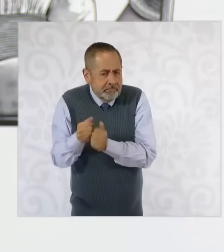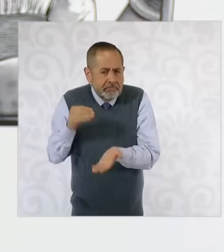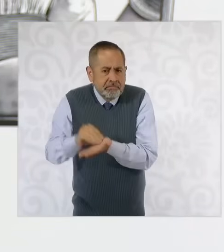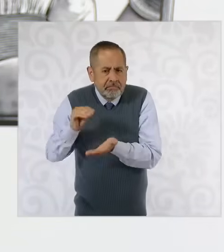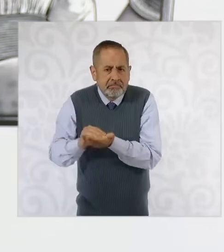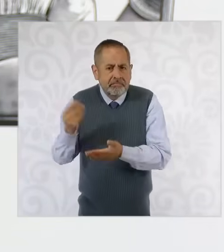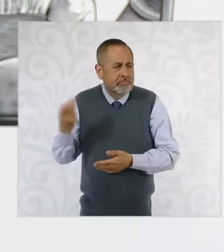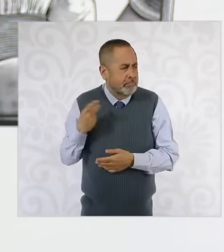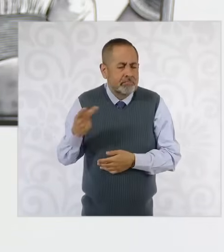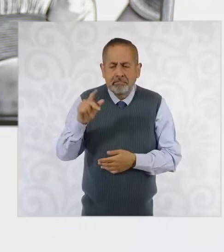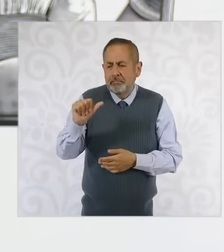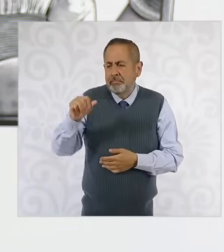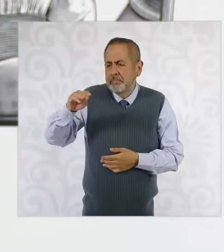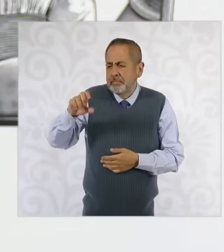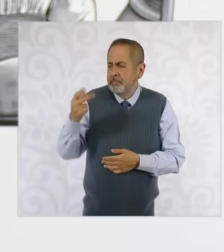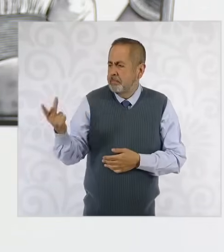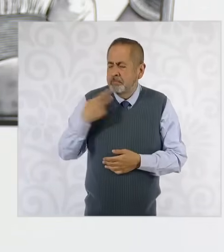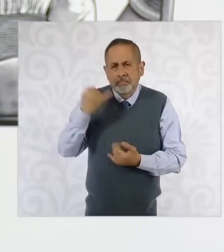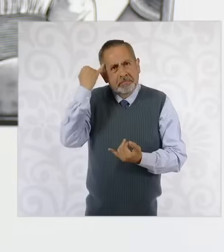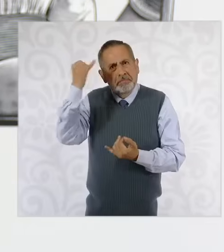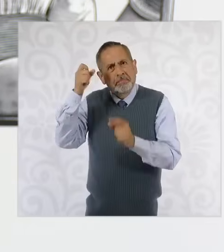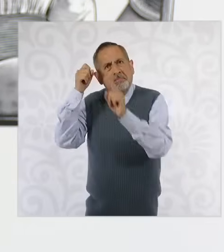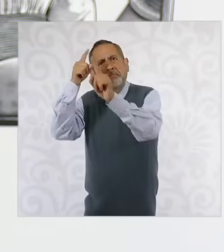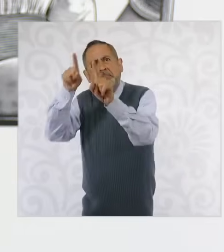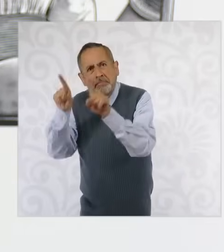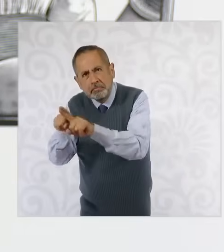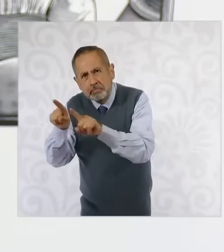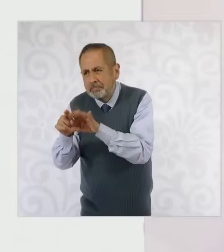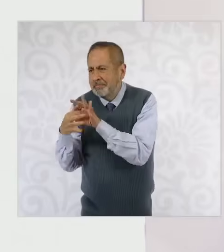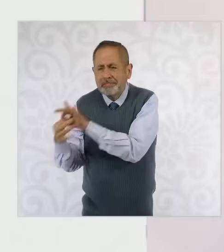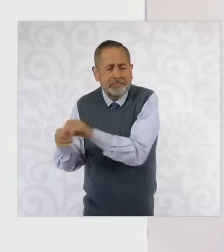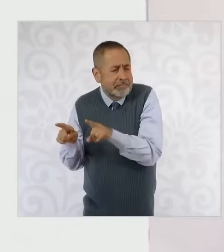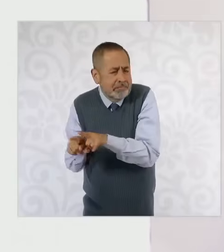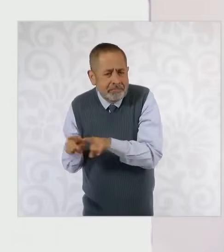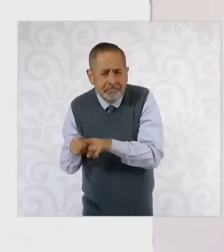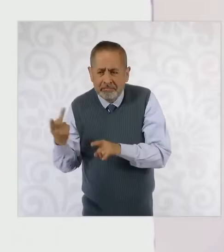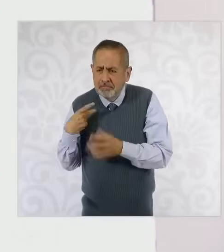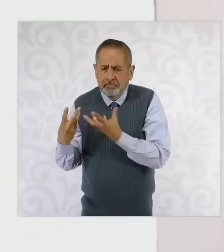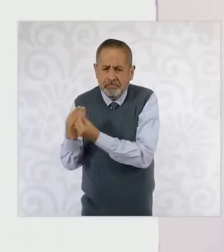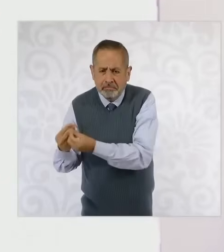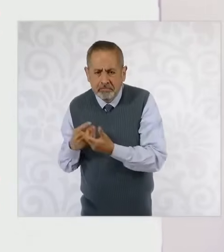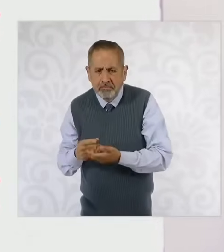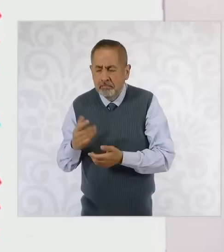de la misma visión por lo menos 24 años luchando